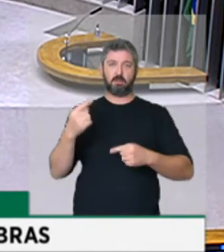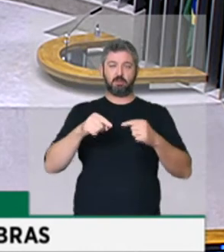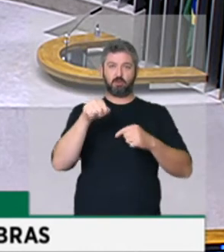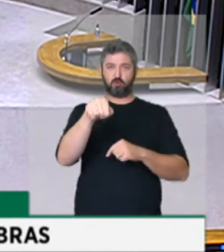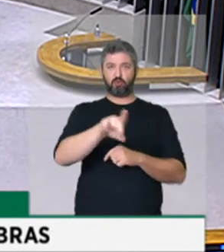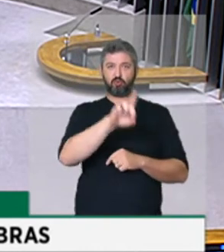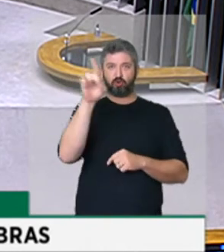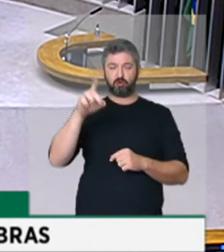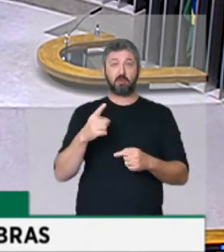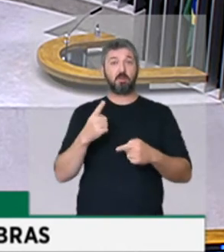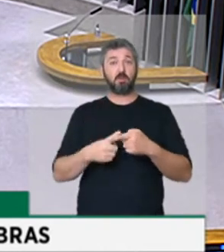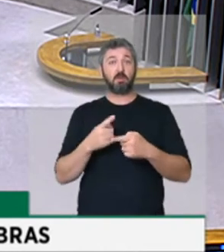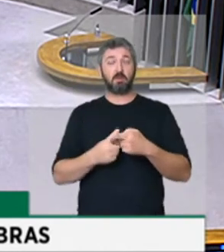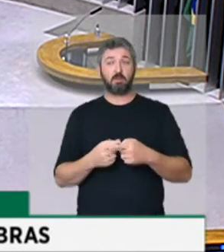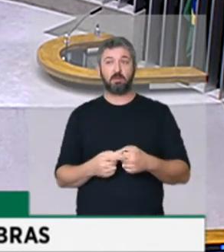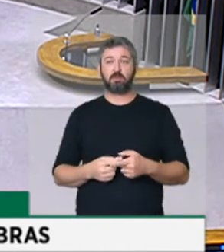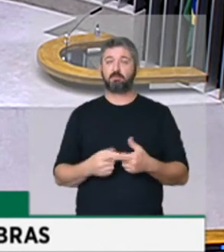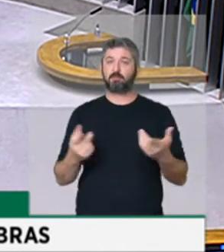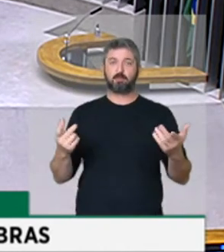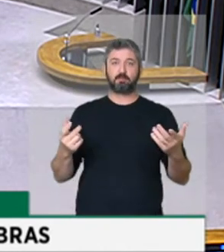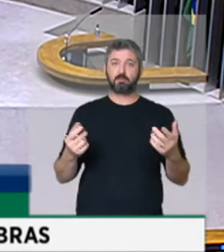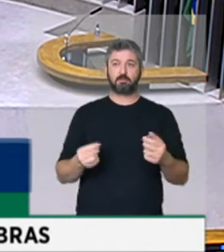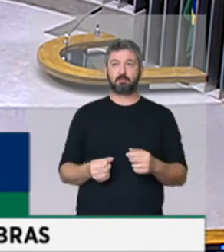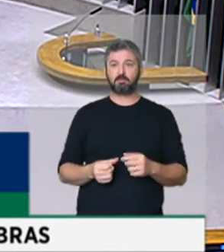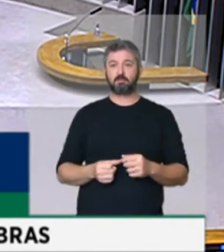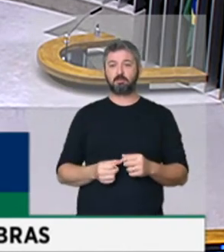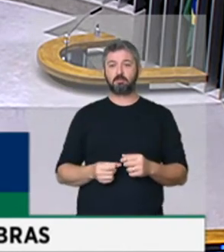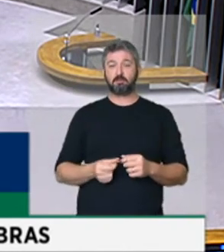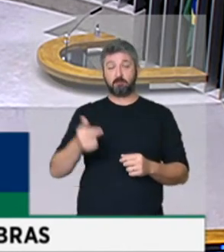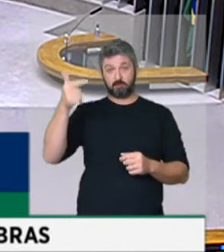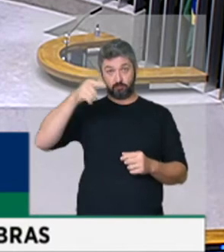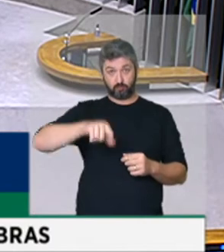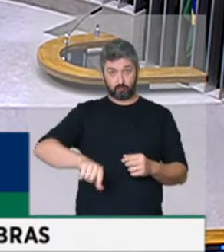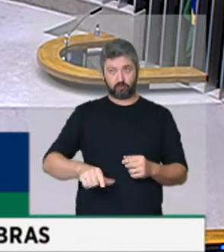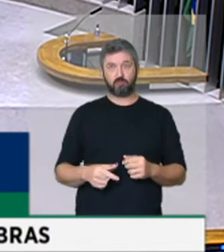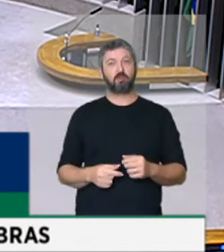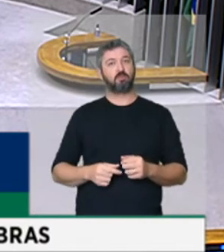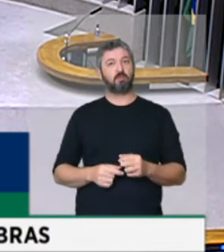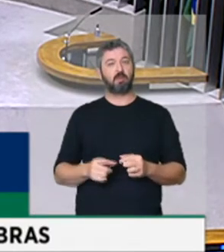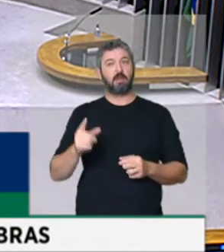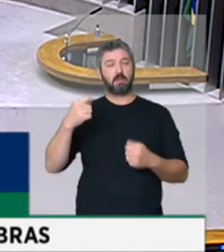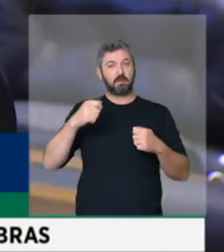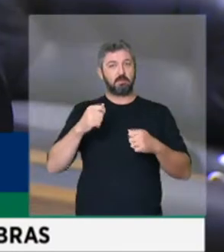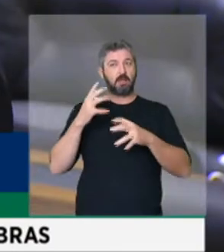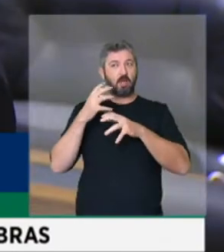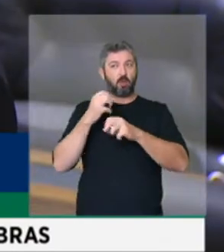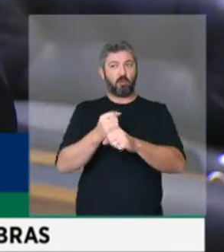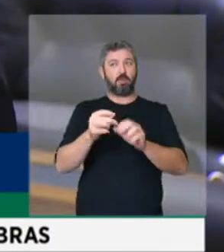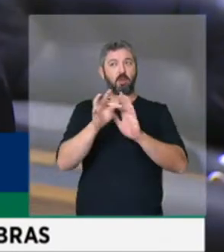[PRESIDENTE]: COMO ORIENTA O MDB? [DEPUTADO]: PRESIDENTE, O MDB ORIENTA SIM.